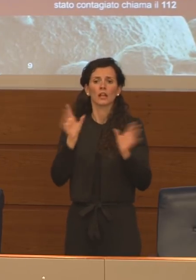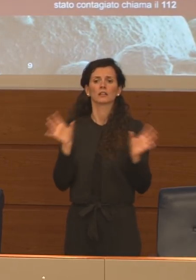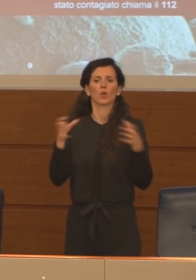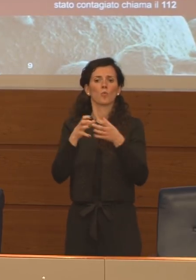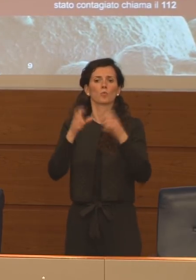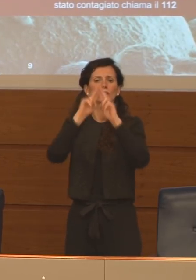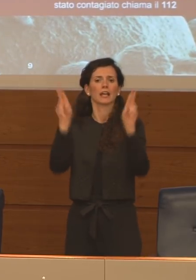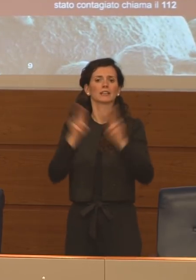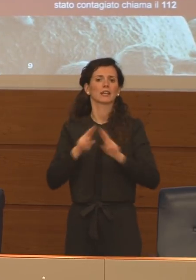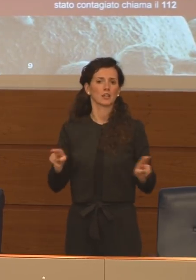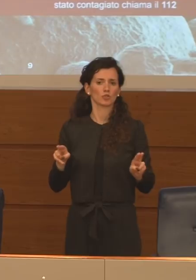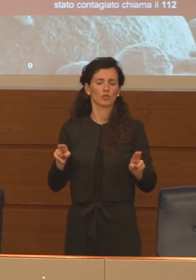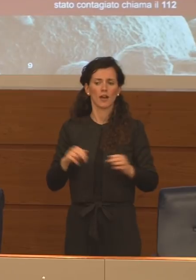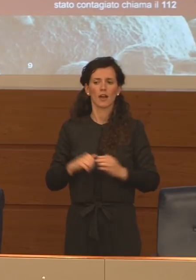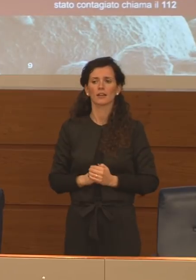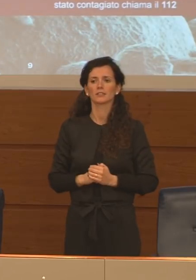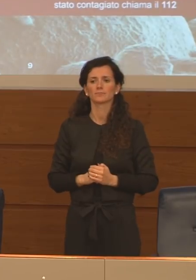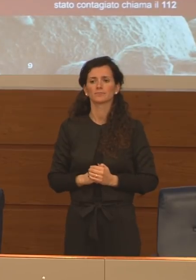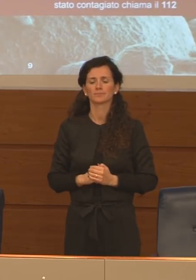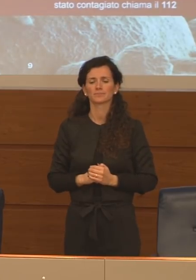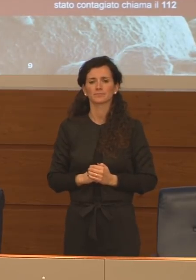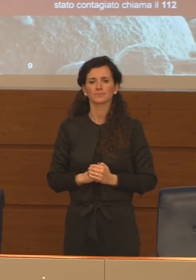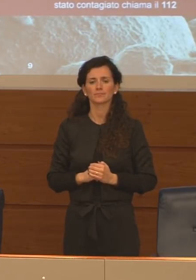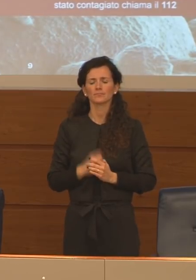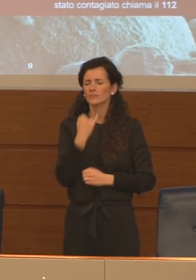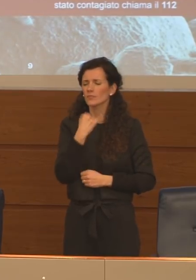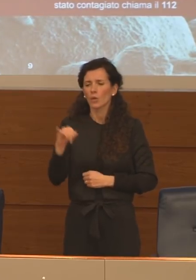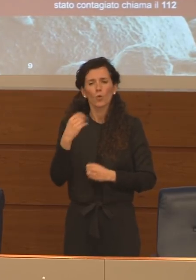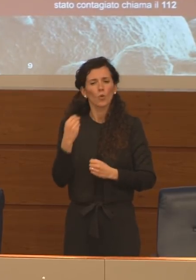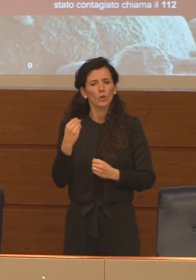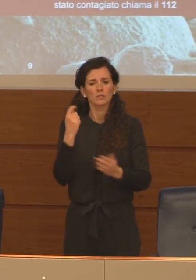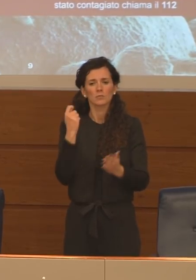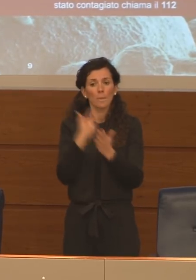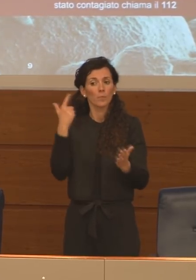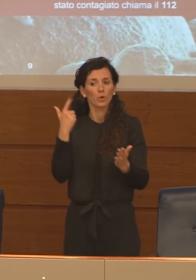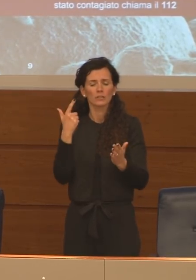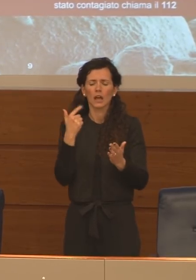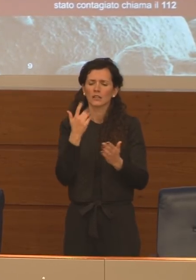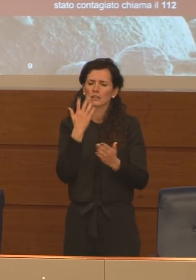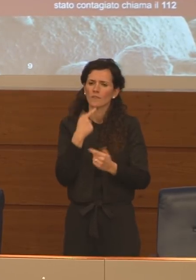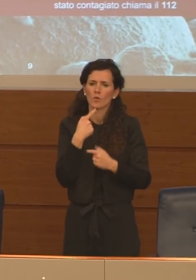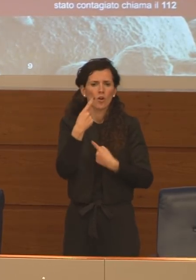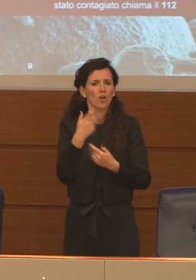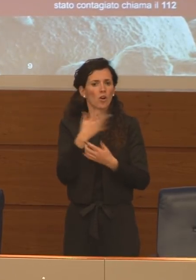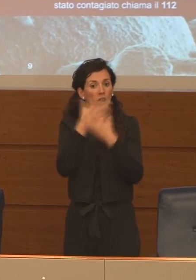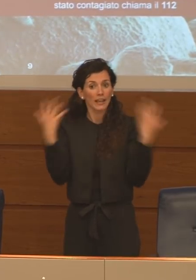Infine credo sia importante sottolineare che questo sarà un database aperto a tutti